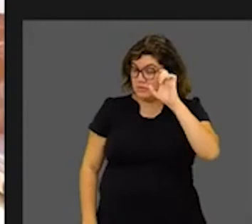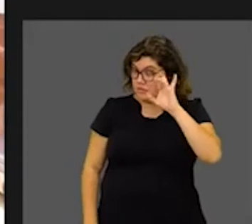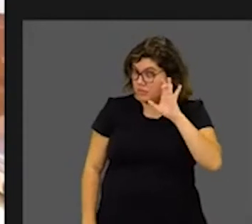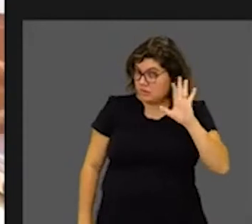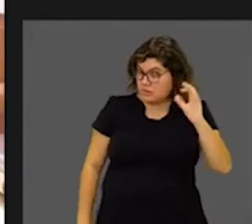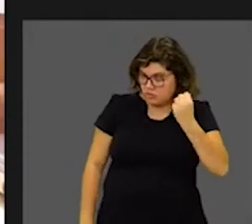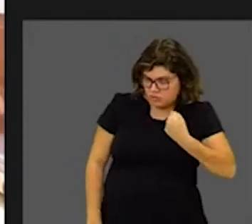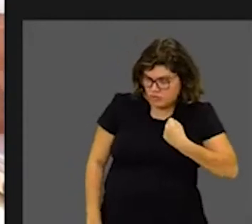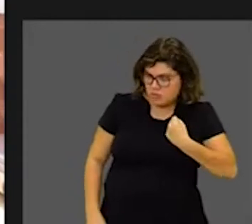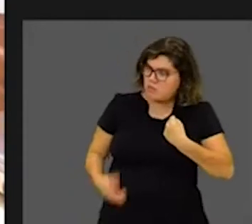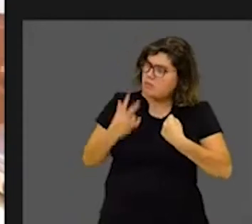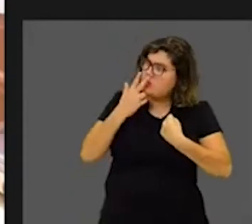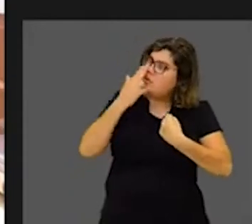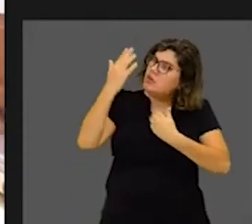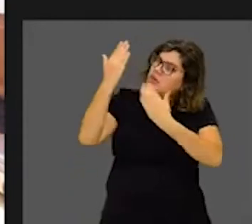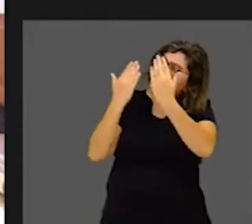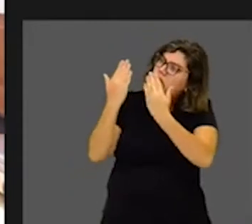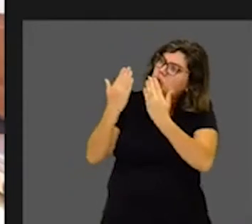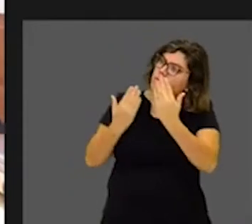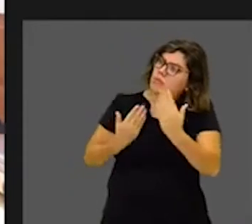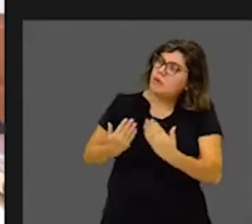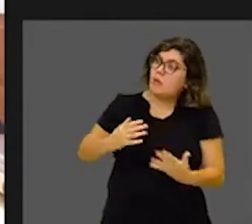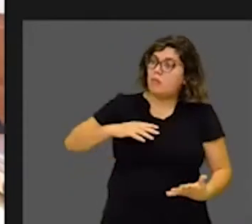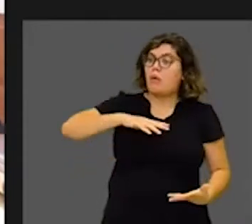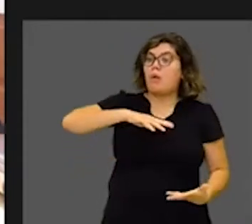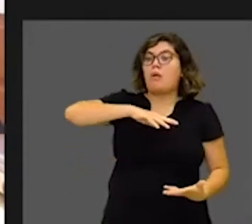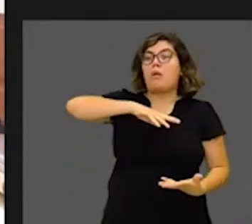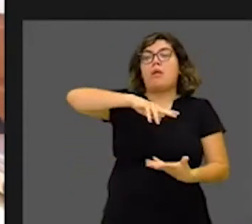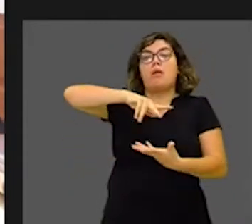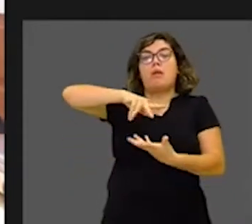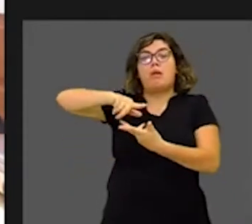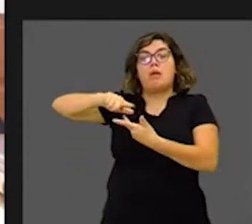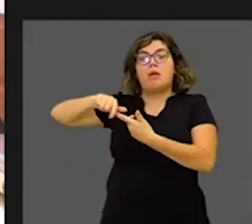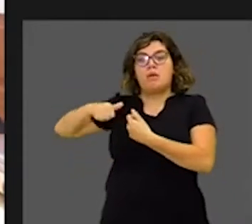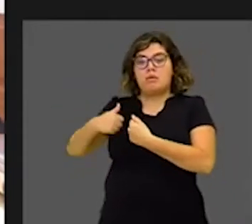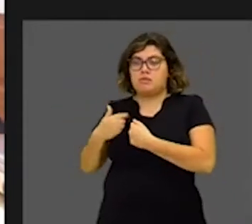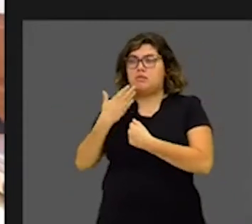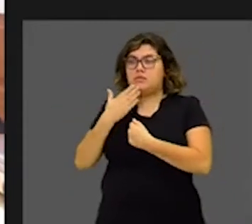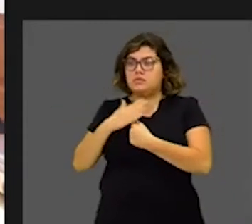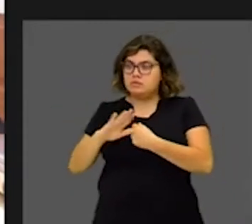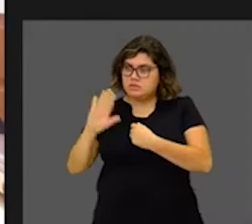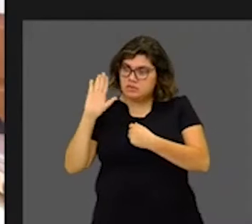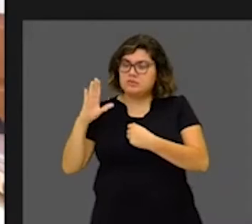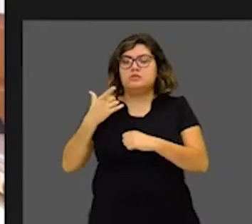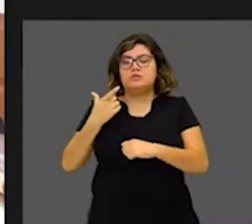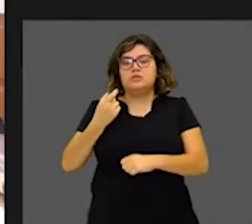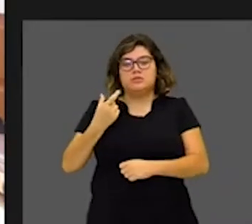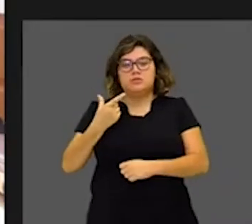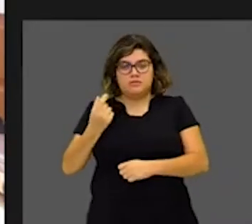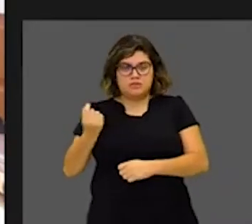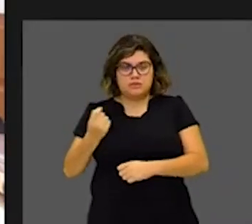na dimensão do universo das candidaturas que foram registradas em 2020 né gente tá falando demais